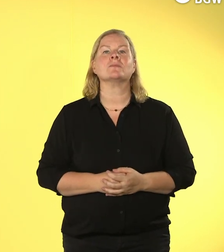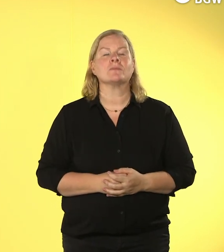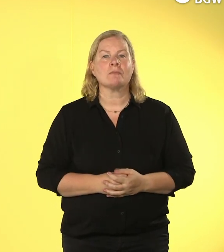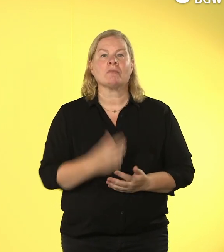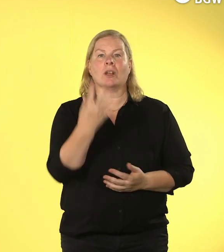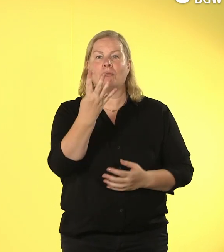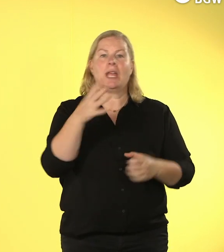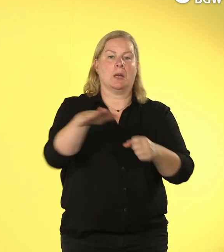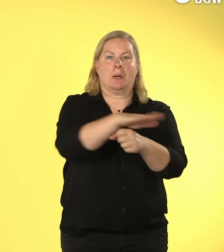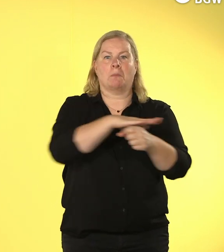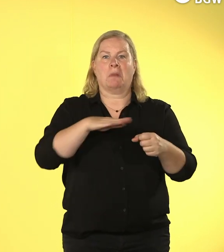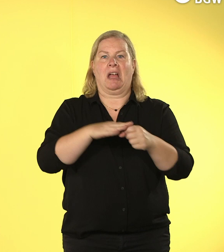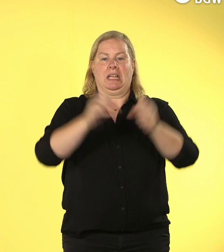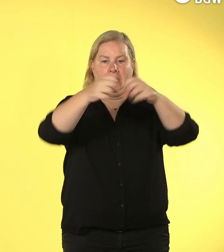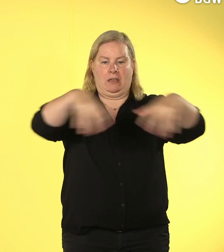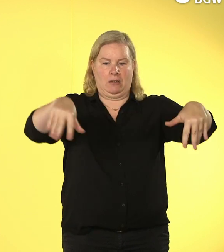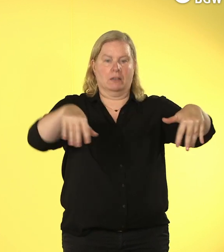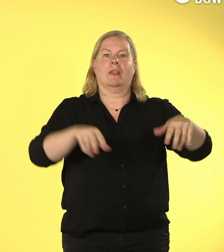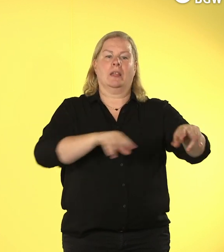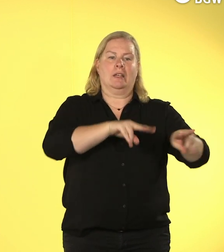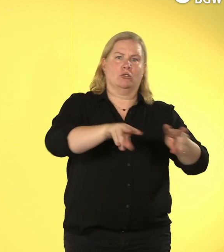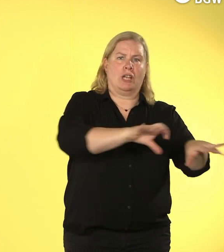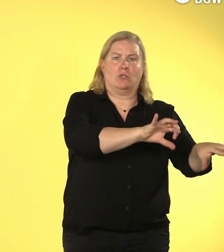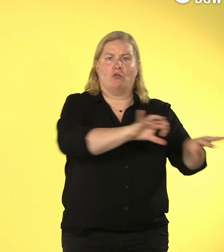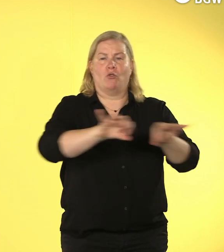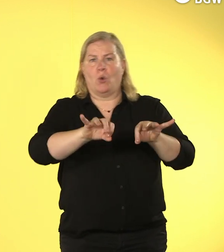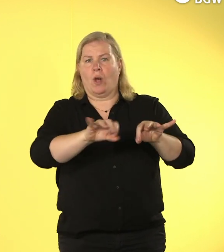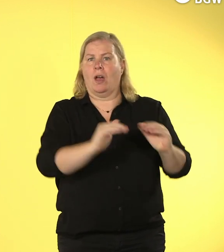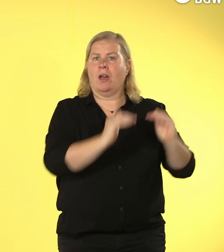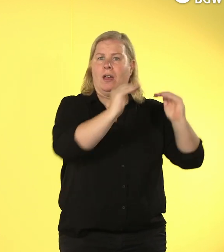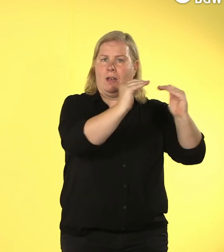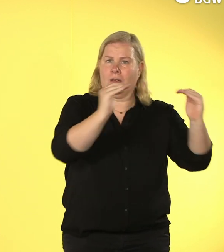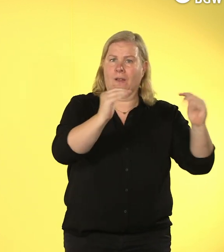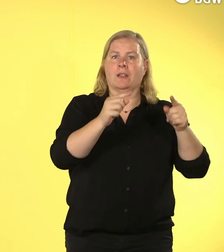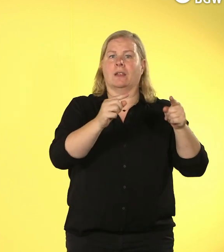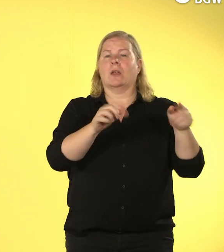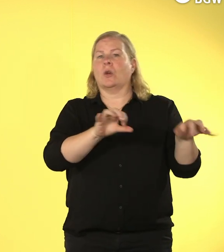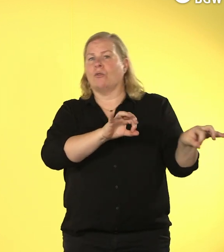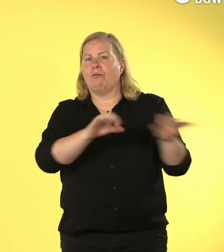In die Geschäftsführer-Ebene. In diese Führungskräfte-Ebene.